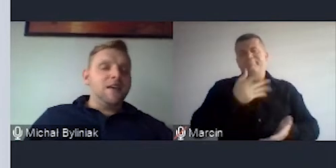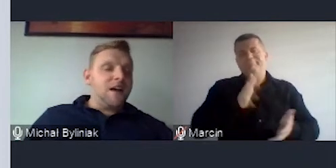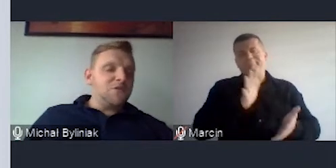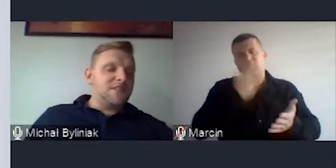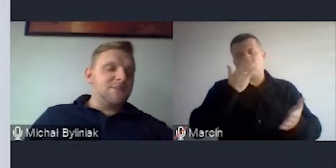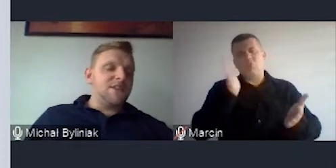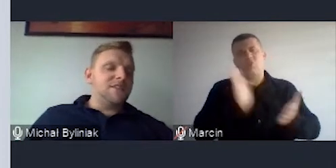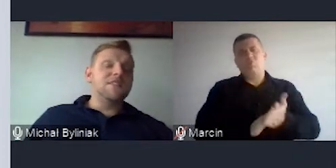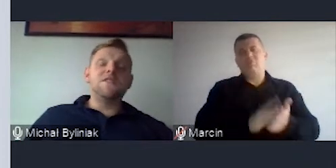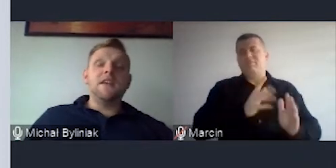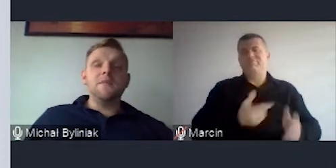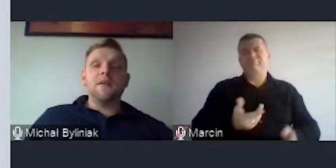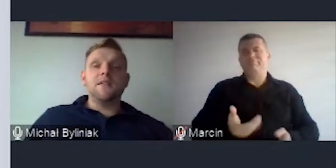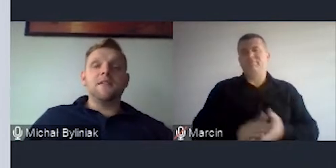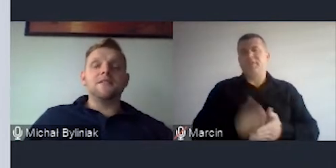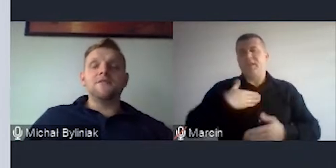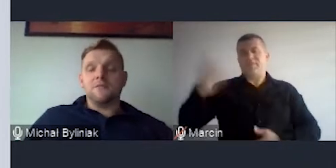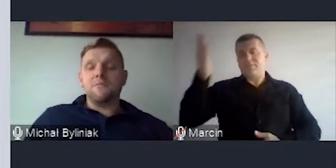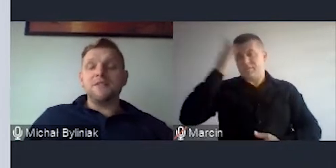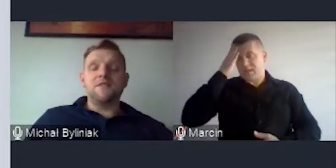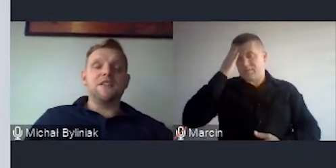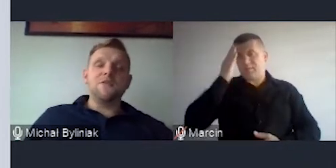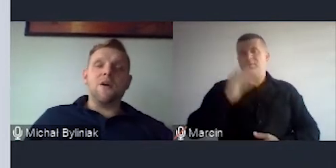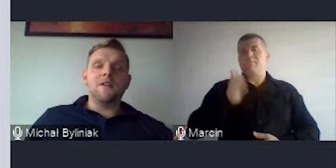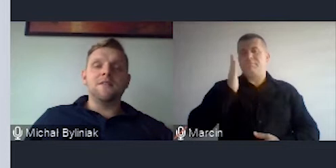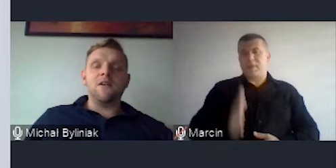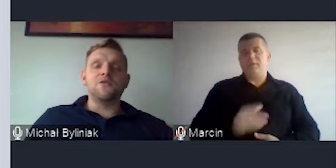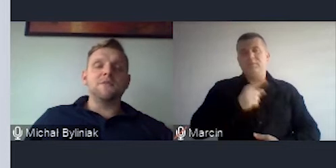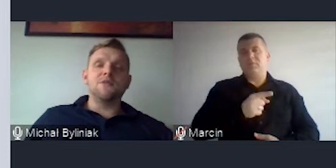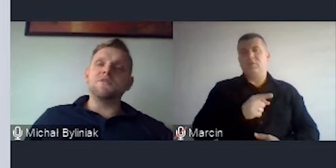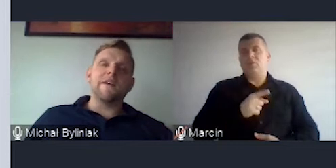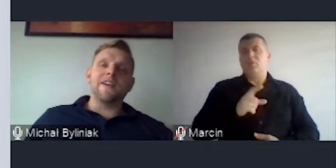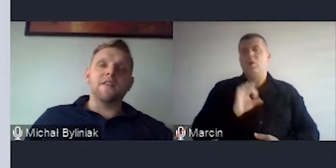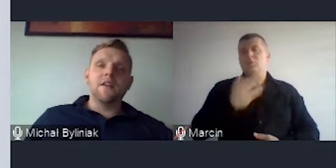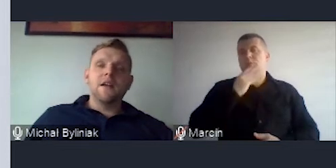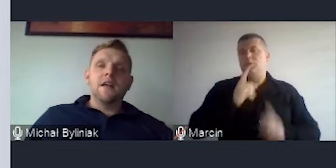Ja już jestem przekonany, że będzie wiedział o czym ze mną rozmawia,